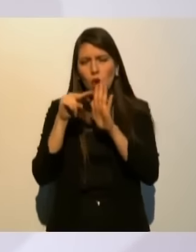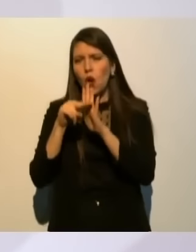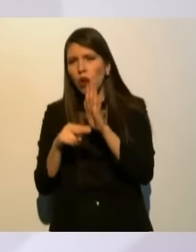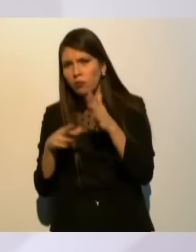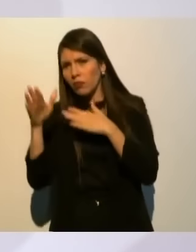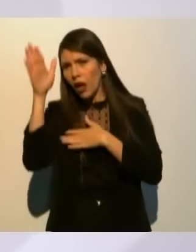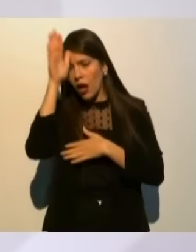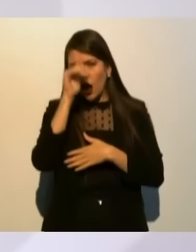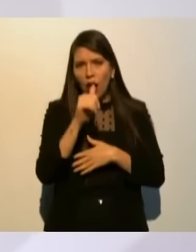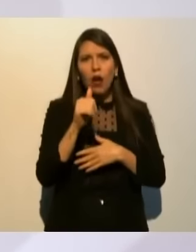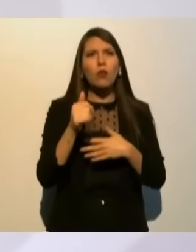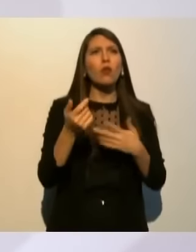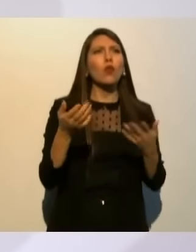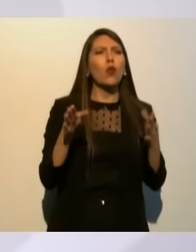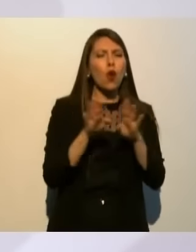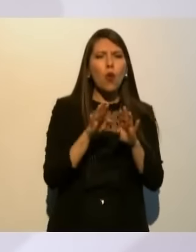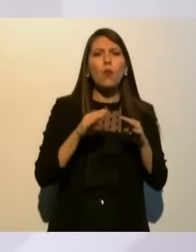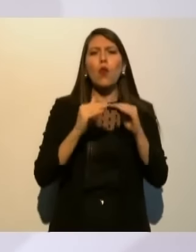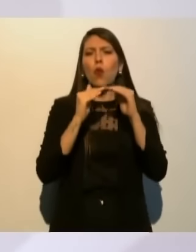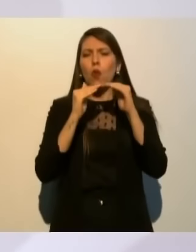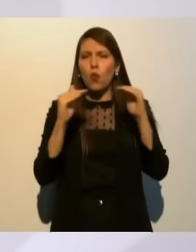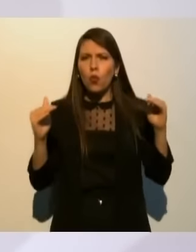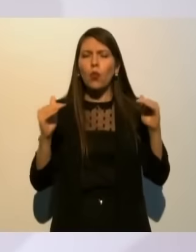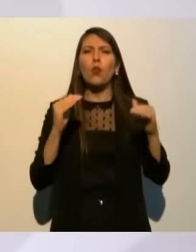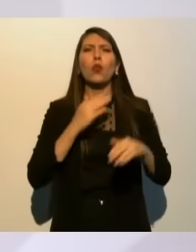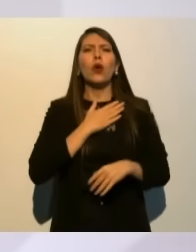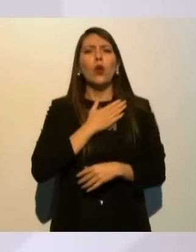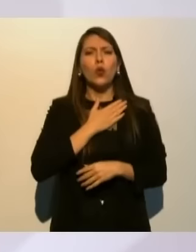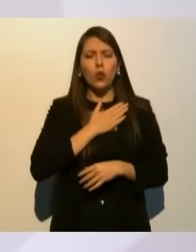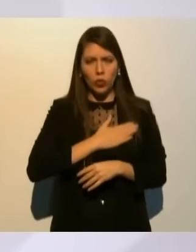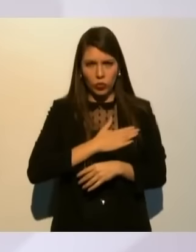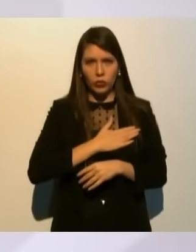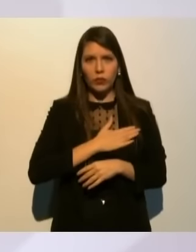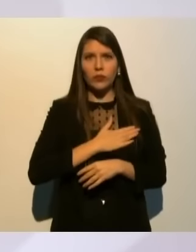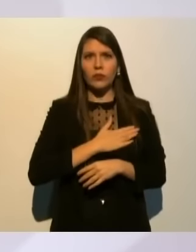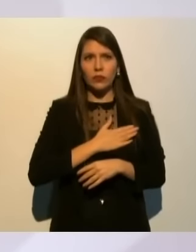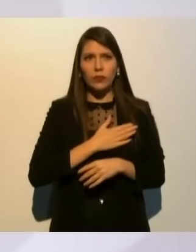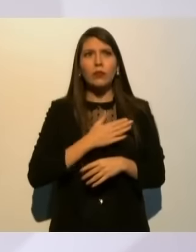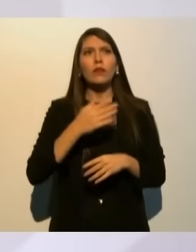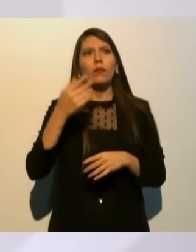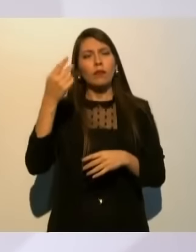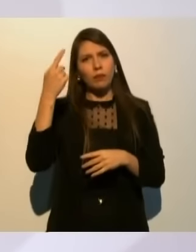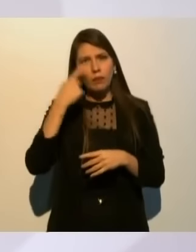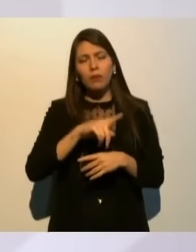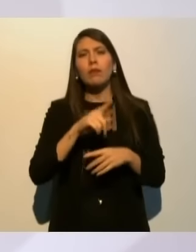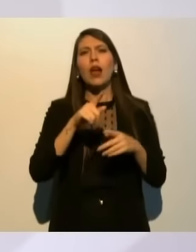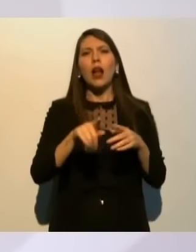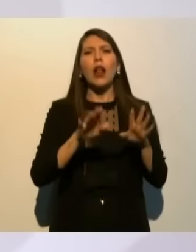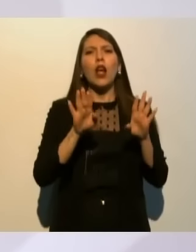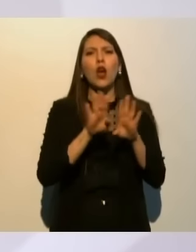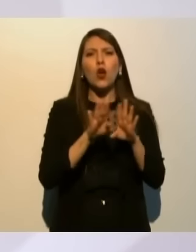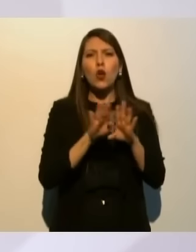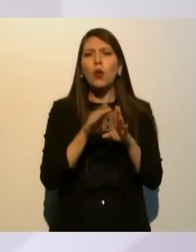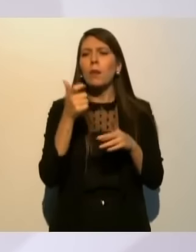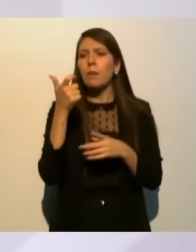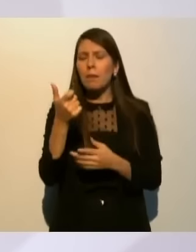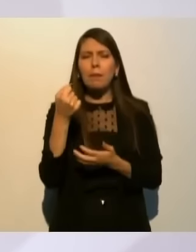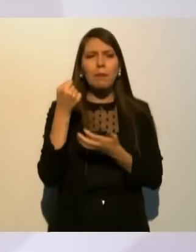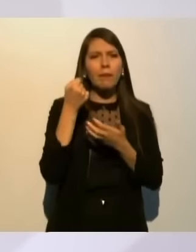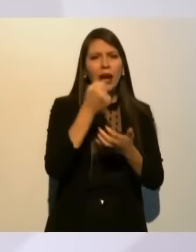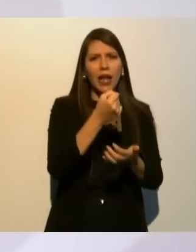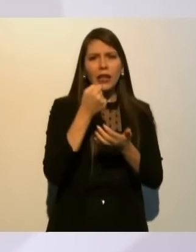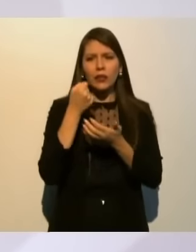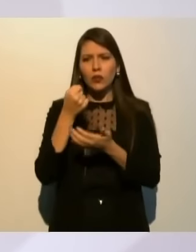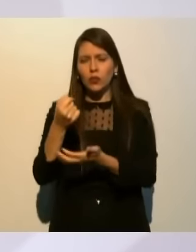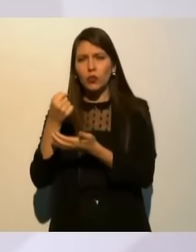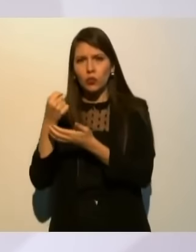equitativos justos y proporcionales mediante asignaciones presupuestales que vayan dirigidas